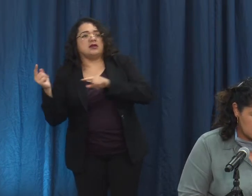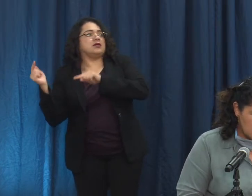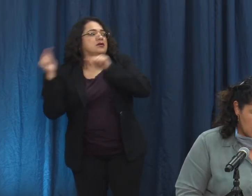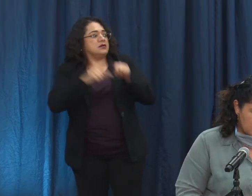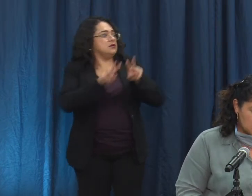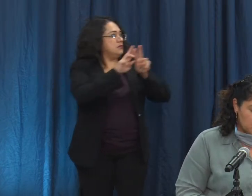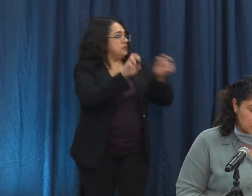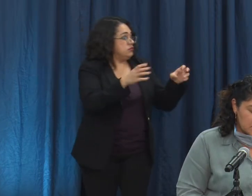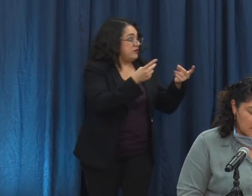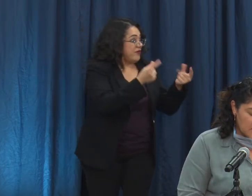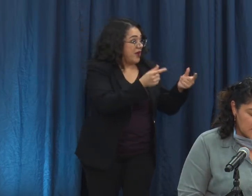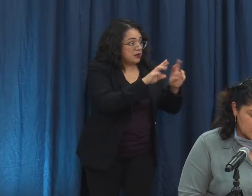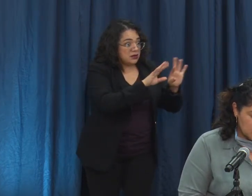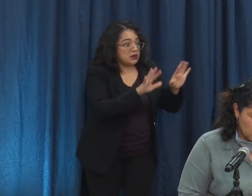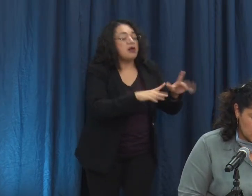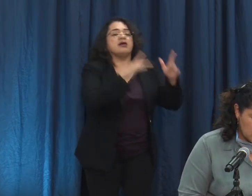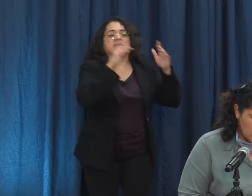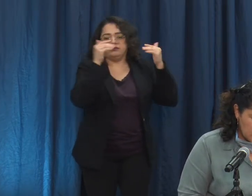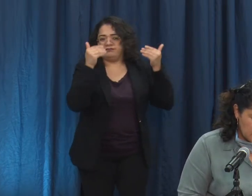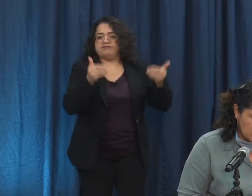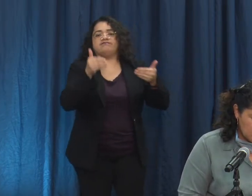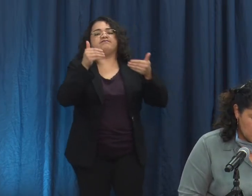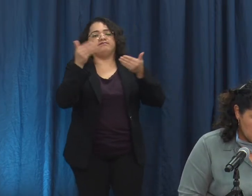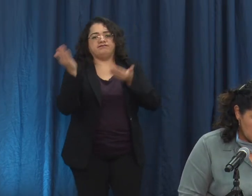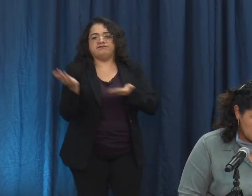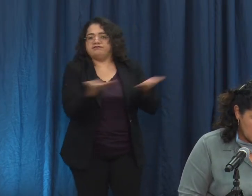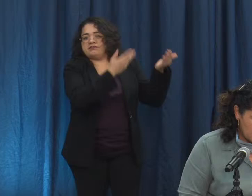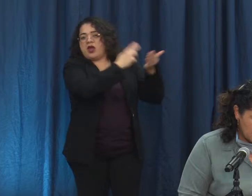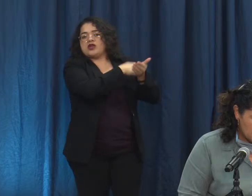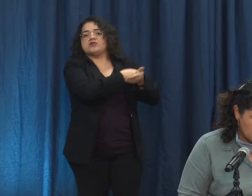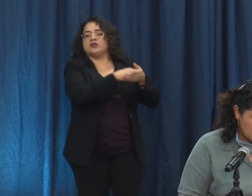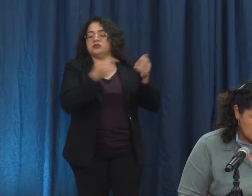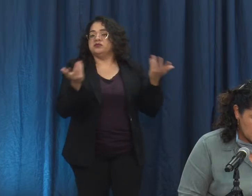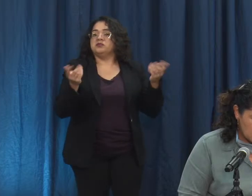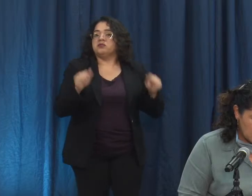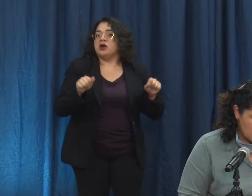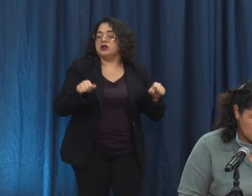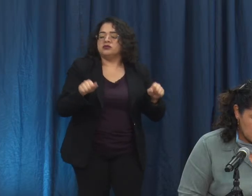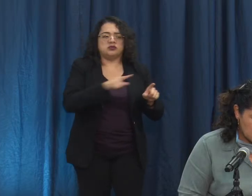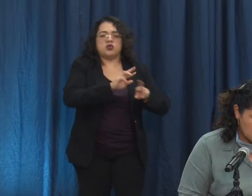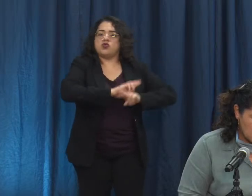despues de cada transporte el equipo r m+ r al equipo de seguridad dos on dou Y